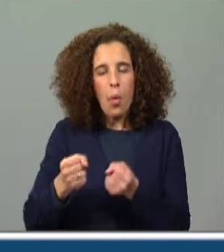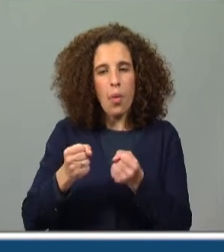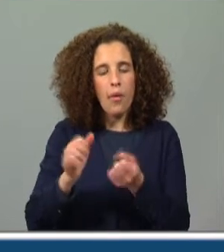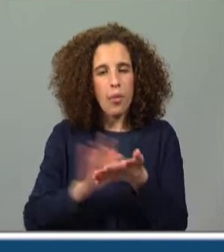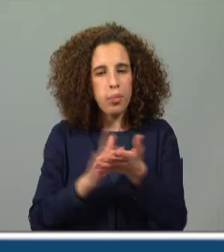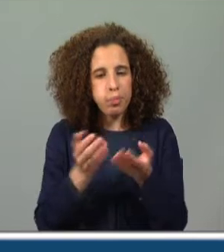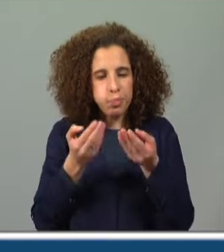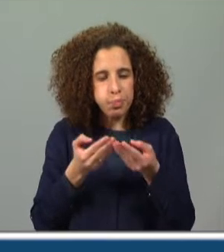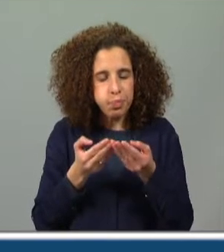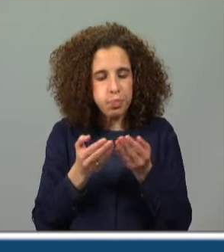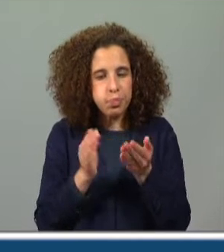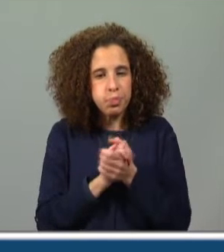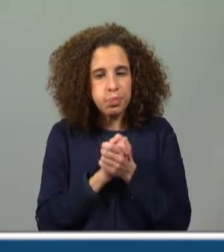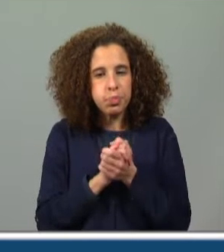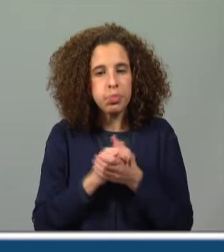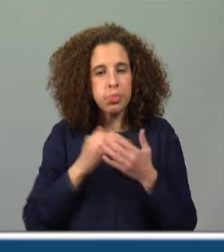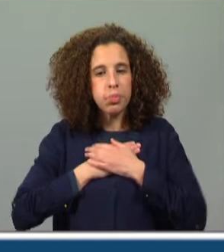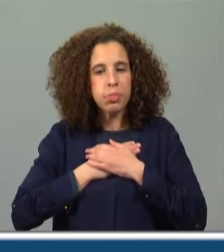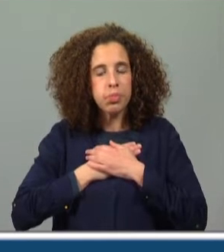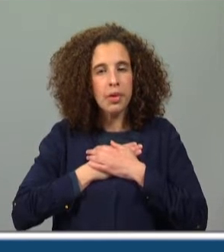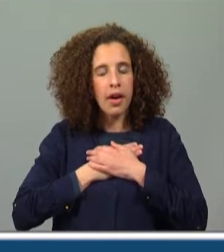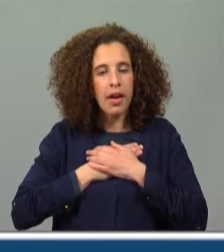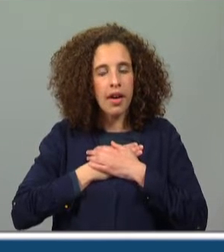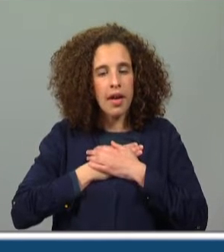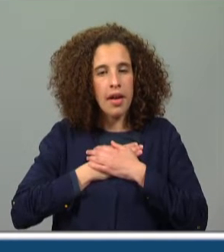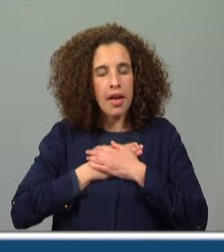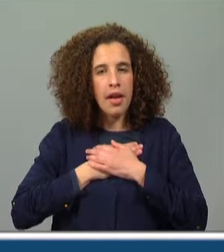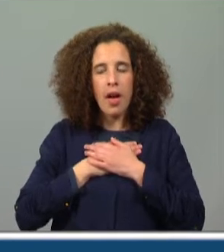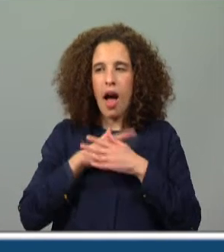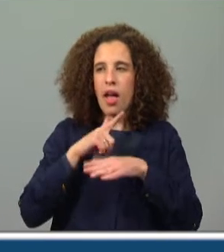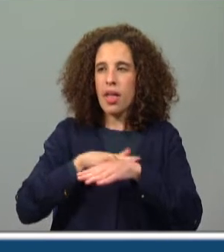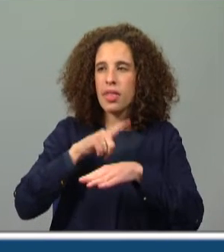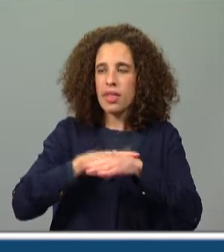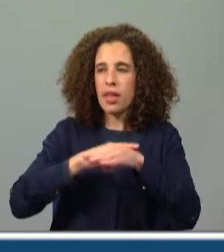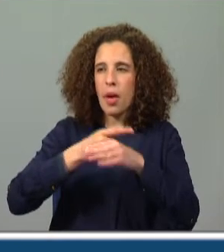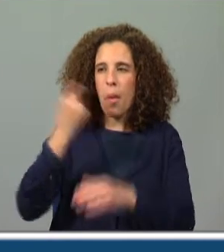comprimindo contra o peito quanto tempo levei até chegar em casa 壓在胸前回家需要多長時間